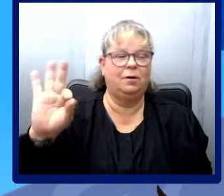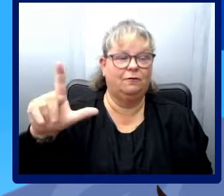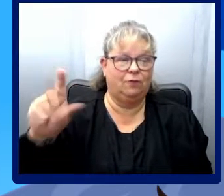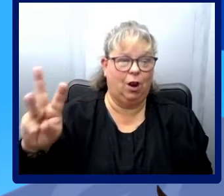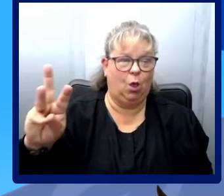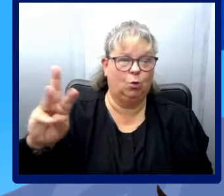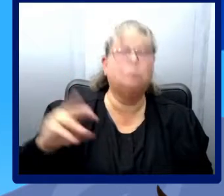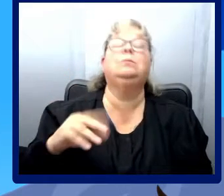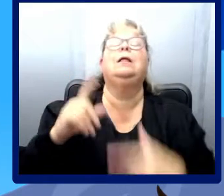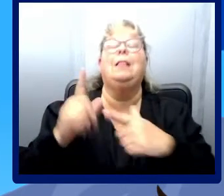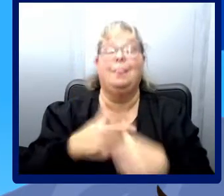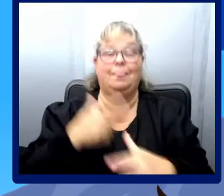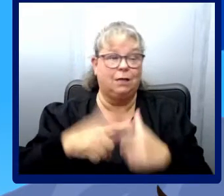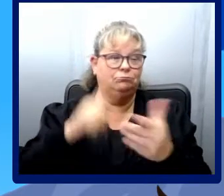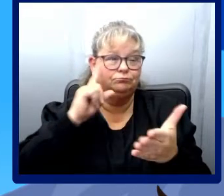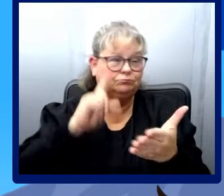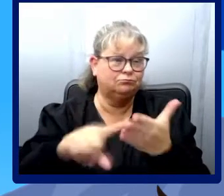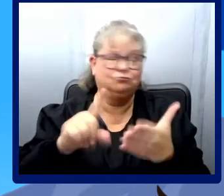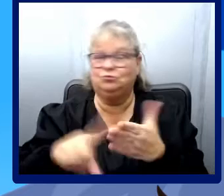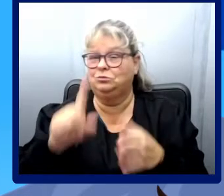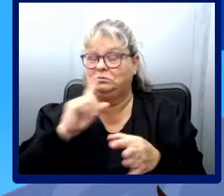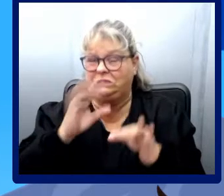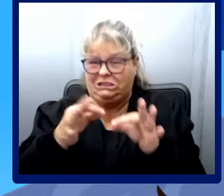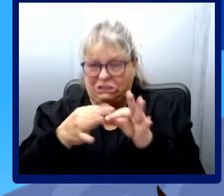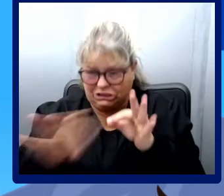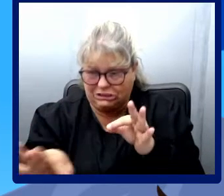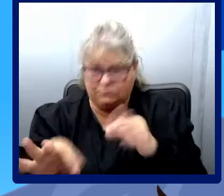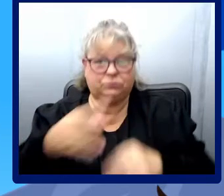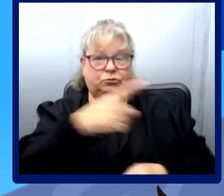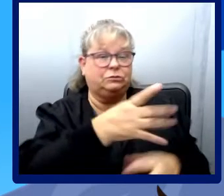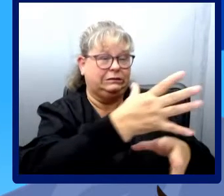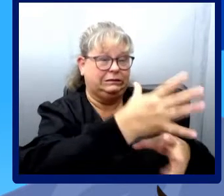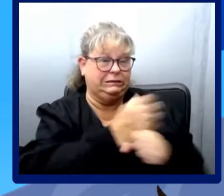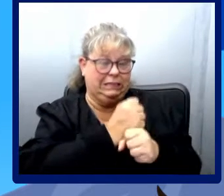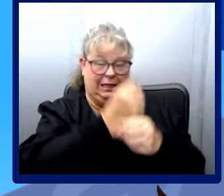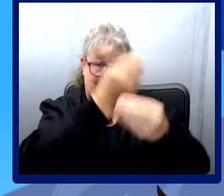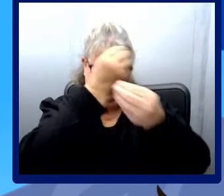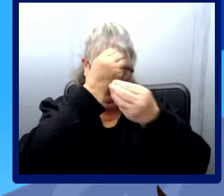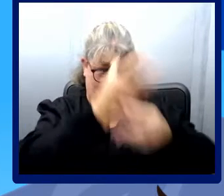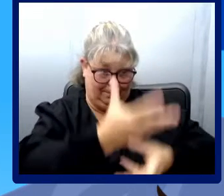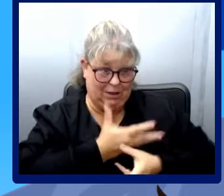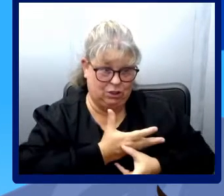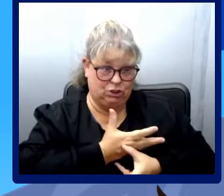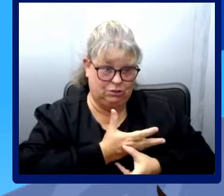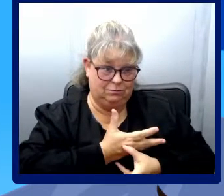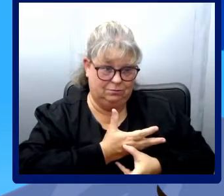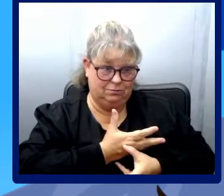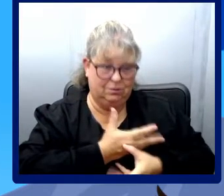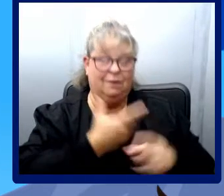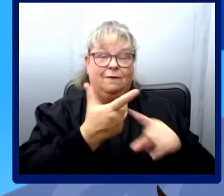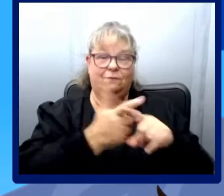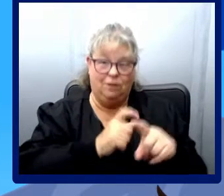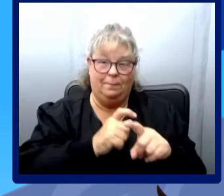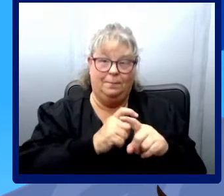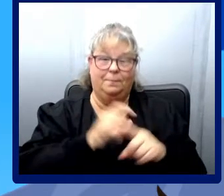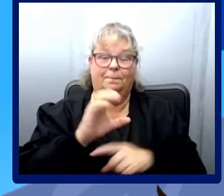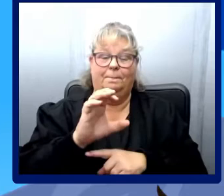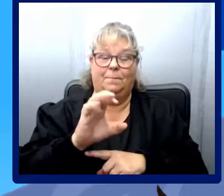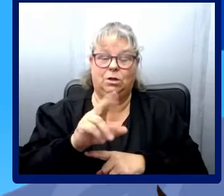Es de nuevo, muy simple. Obtiene la información como he mencionado, de ese tipo de metadatos personalizados. Es un objeto destinatario de correo electrónico de error